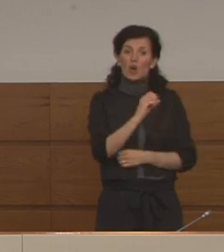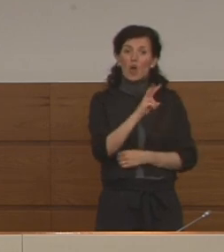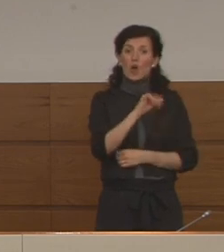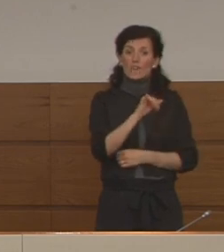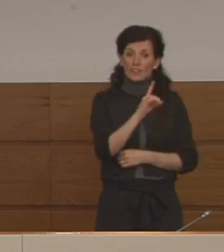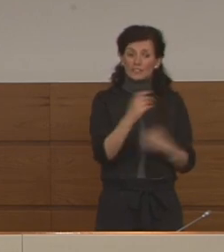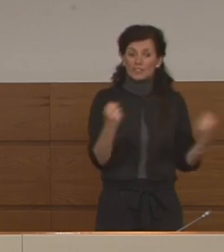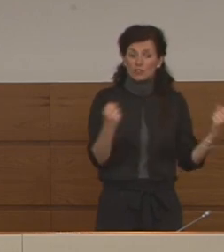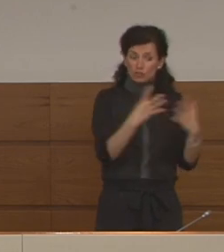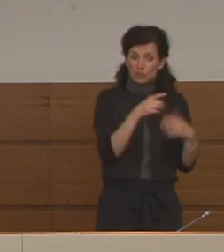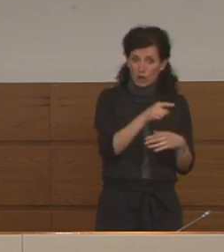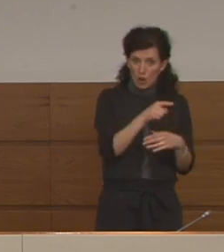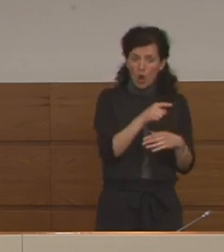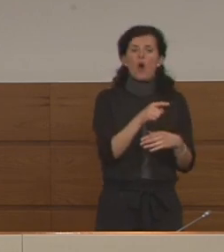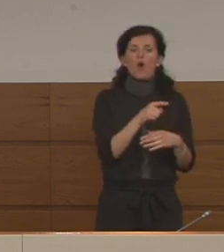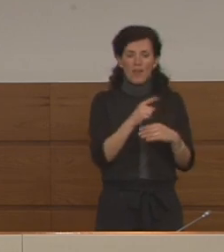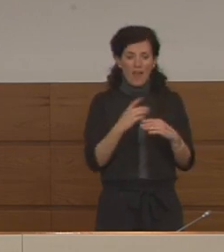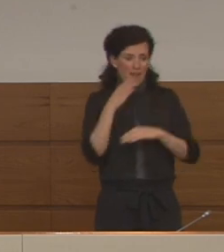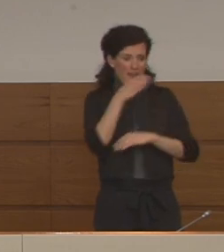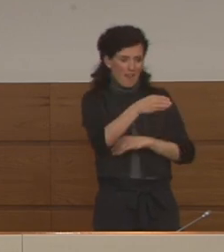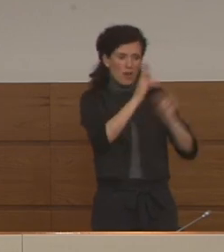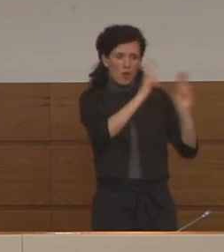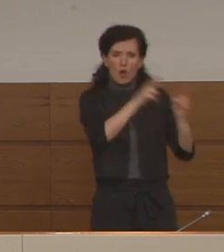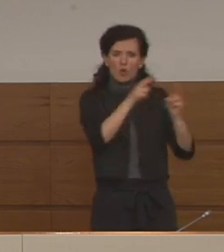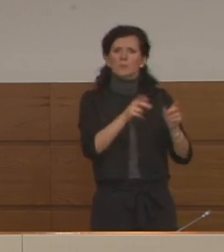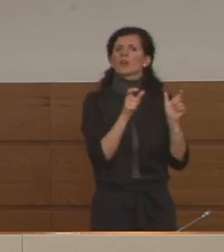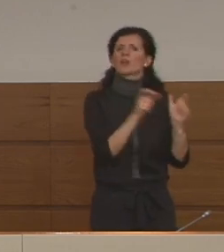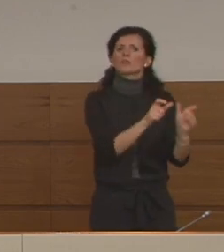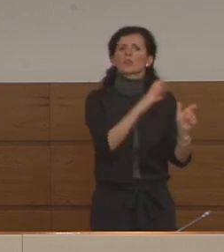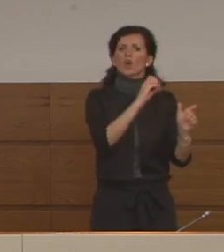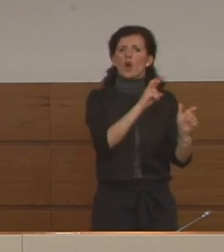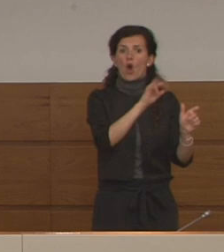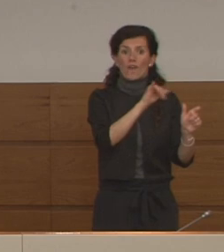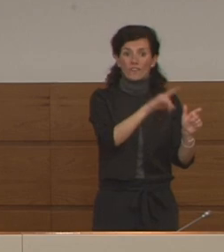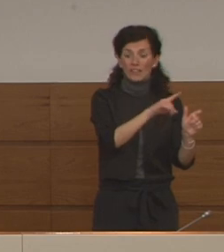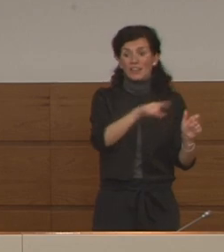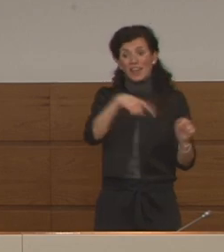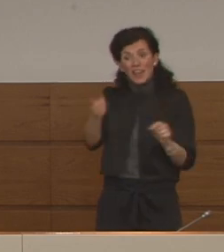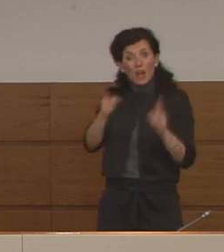anche la possibilità di decongestionare gli ospedali, che in questo momento sono